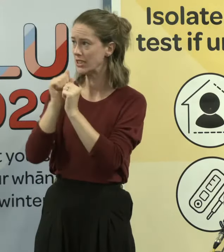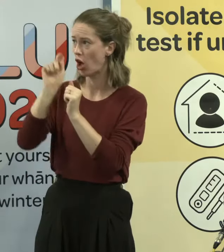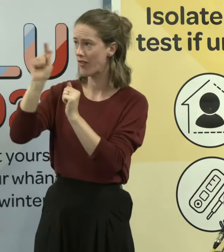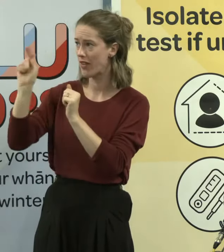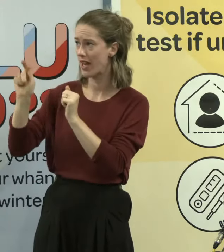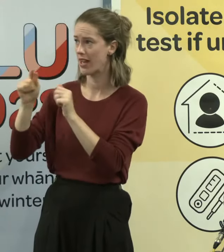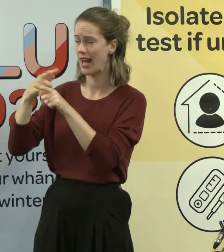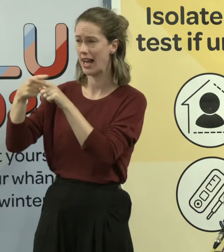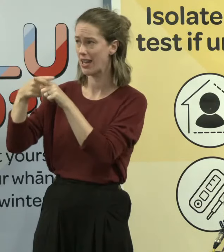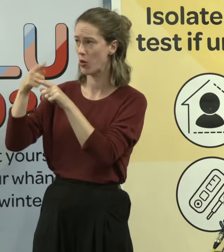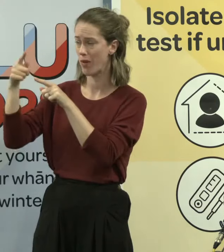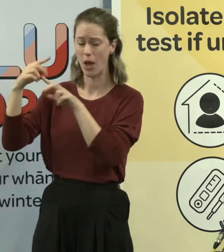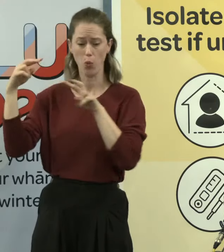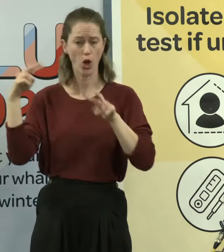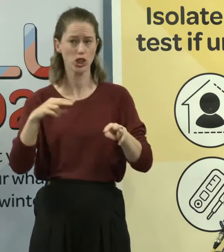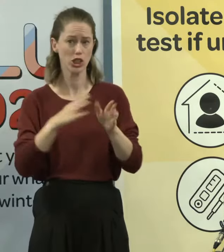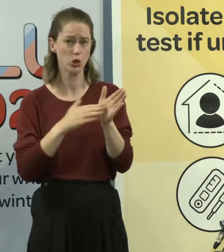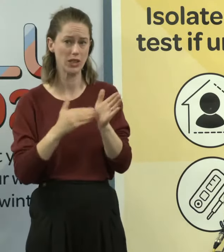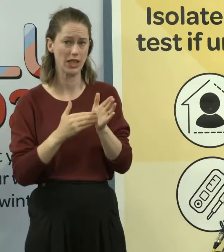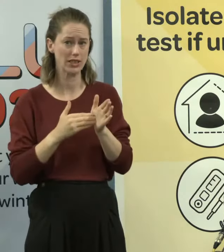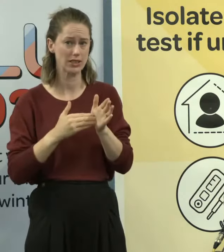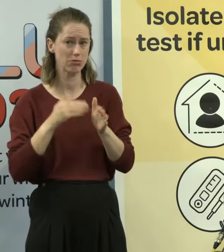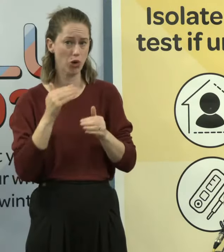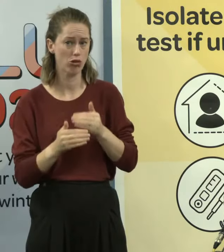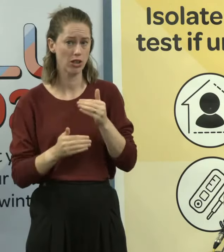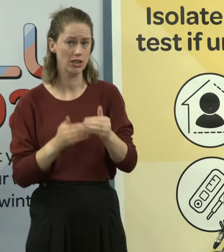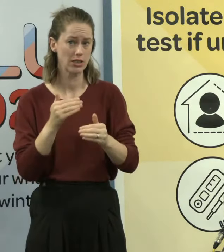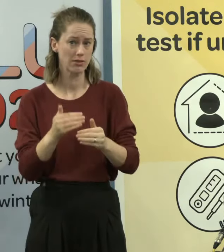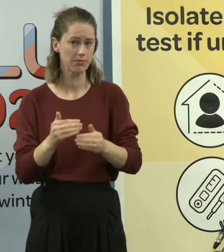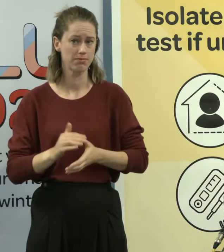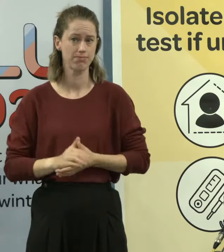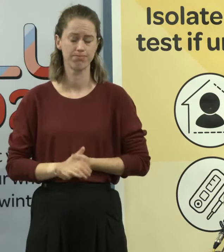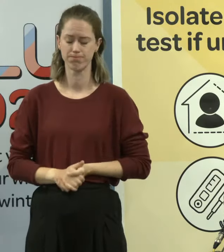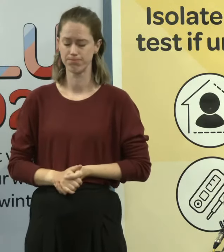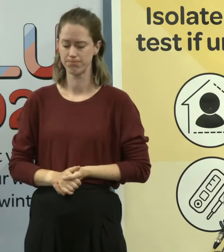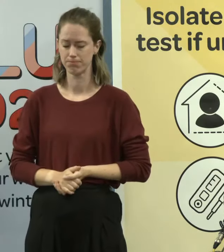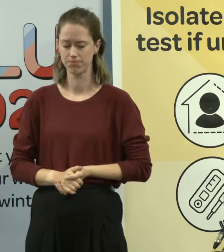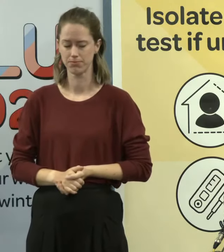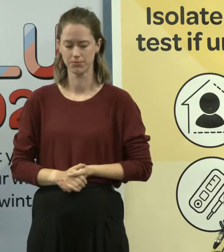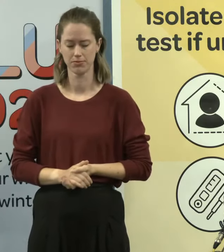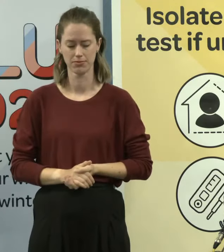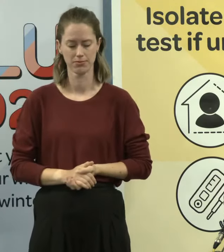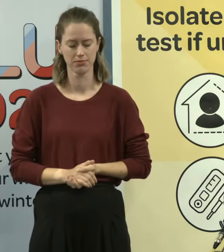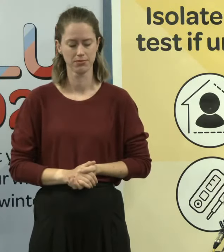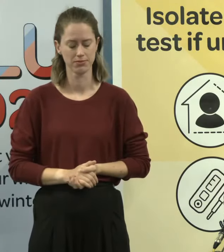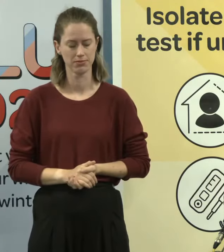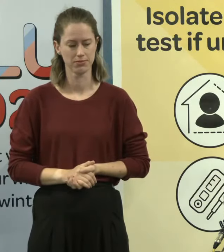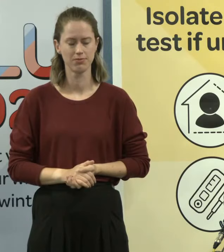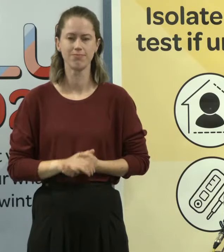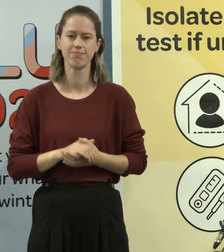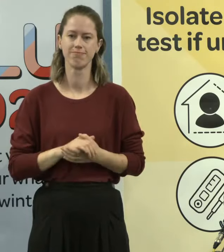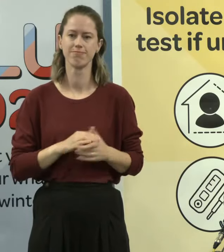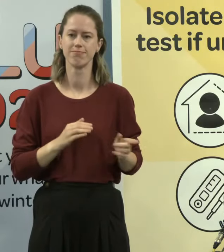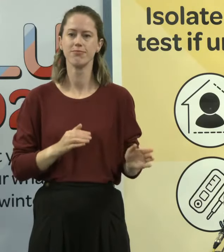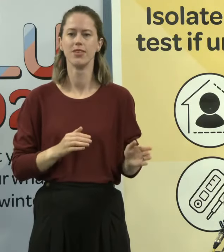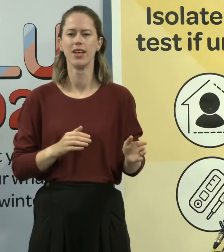mohio ki to ahua te whakautu ki